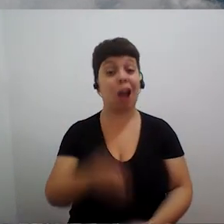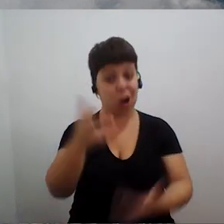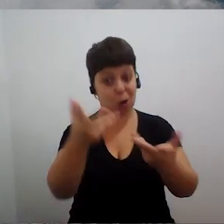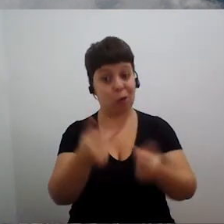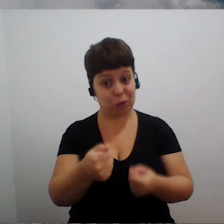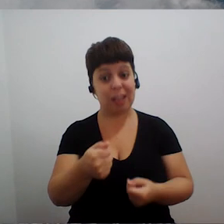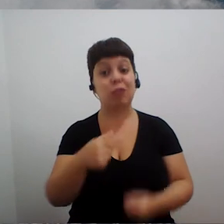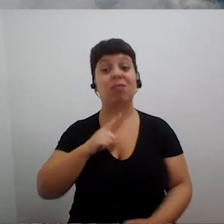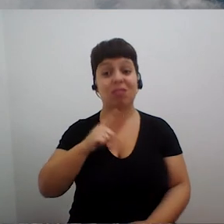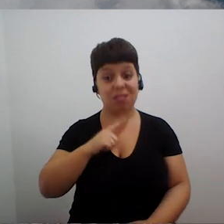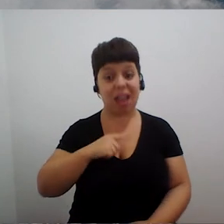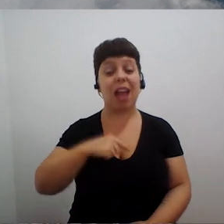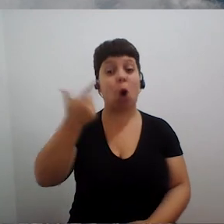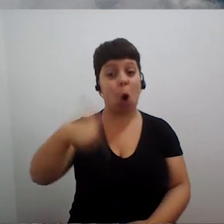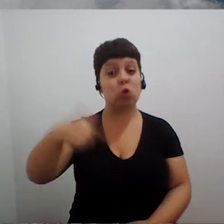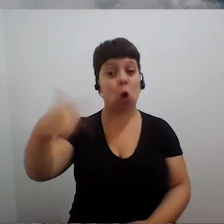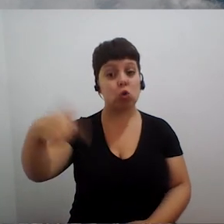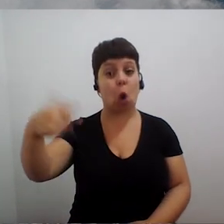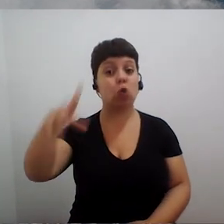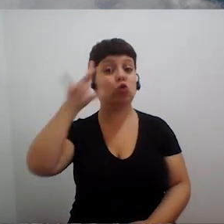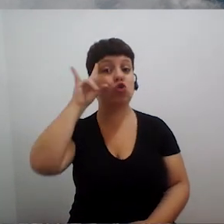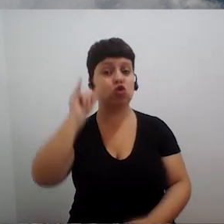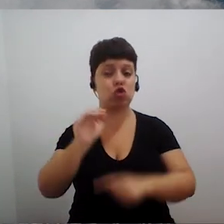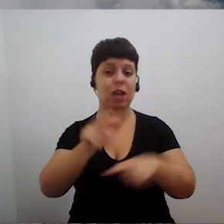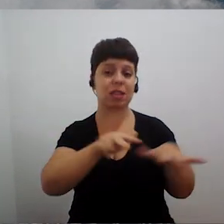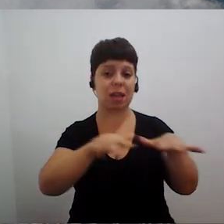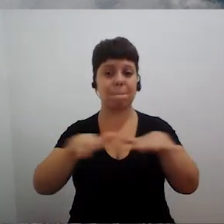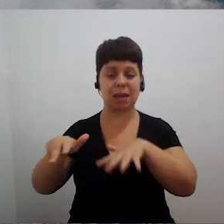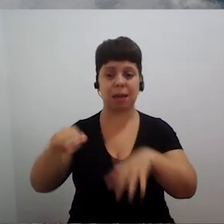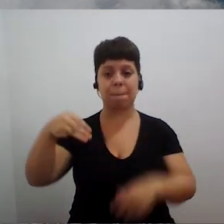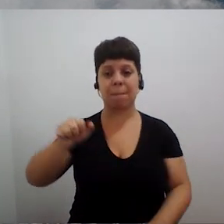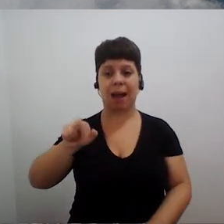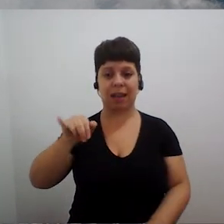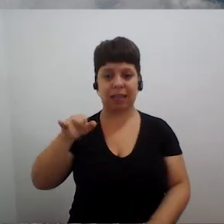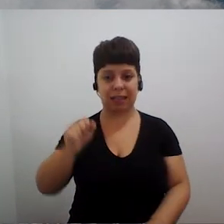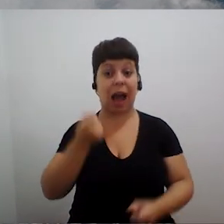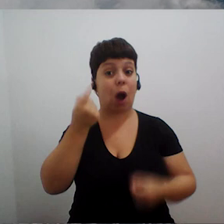e te convido a se juntar a nós nos outros episódios da Marina Week 2021 alguns já estão disponíveis lá